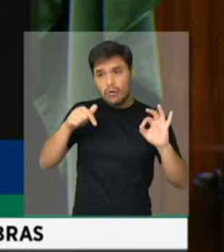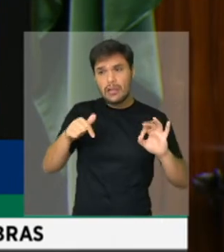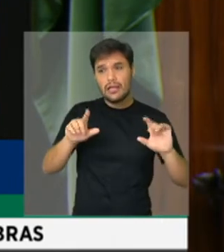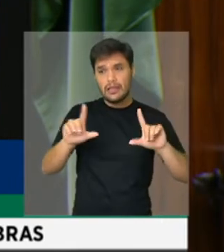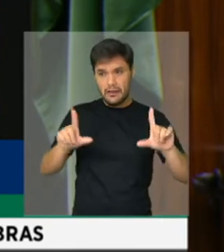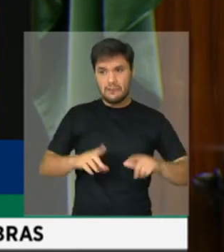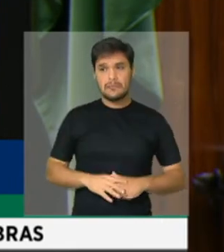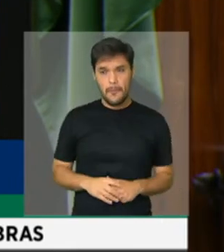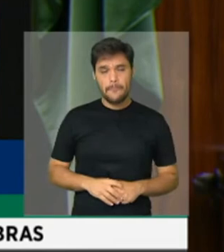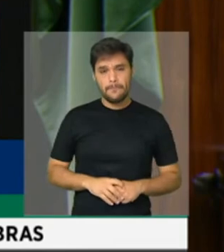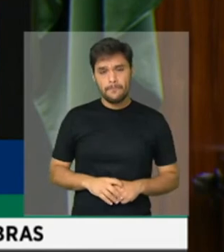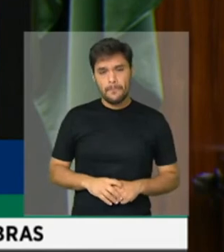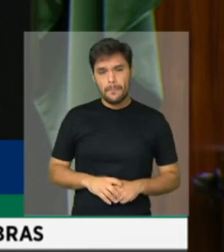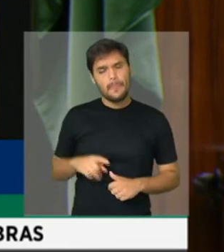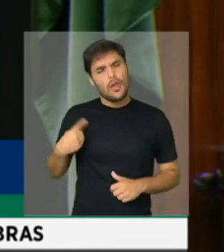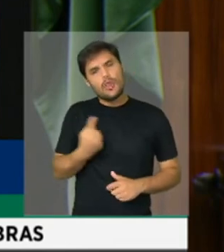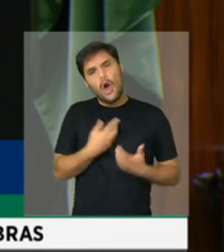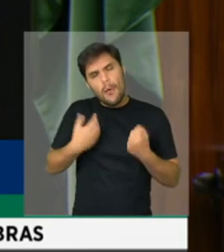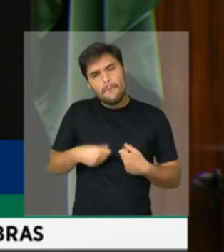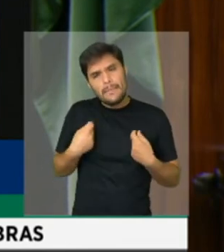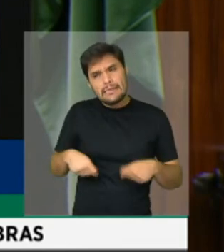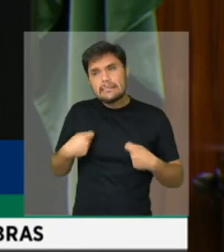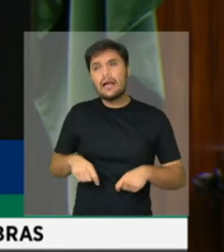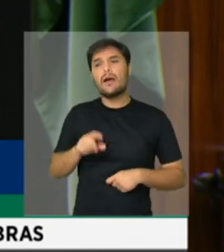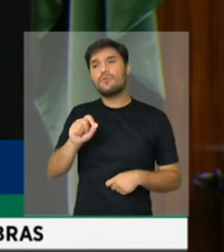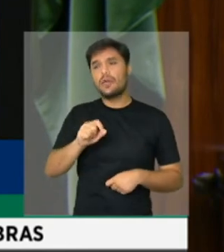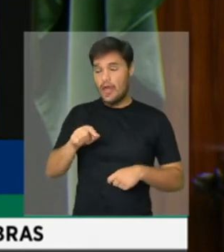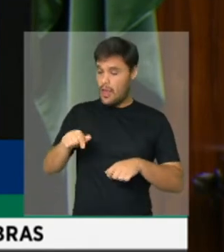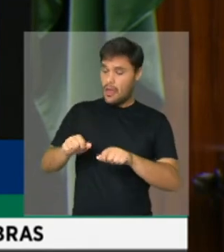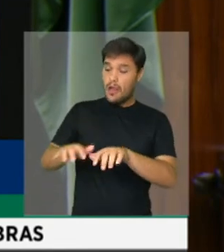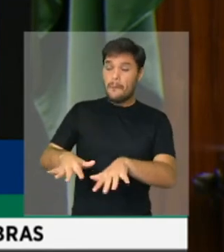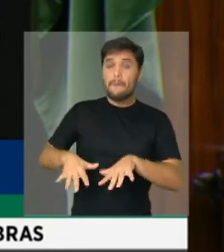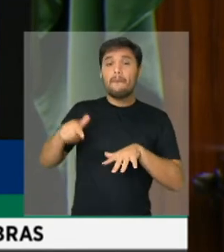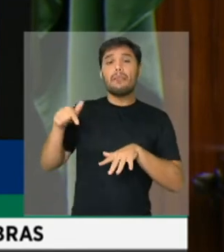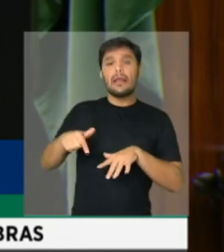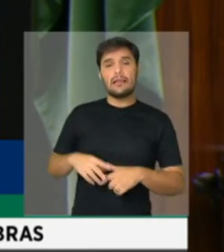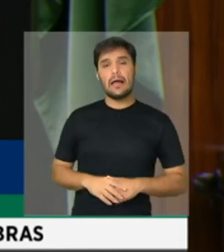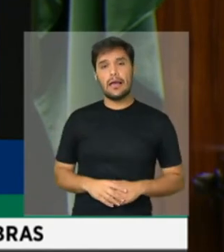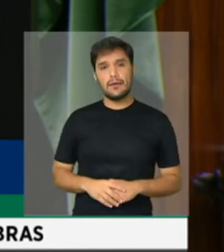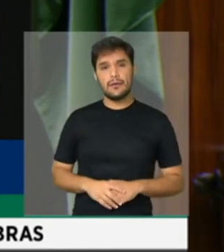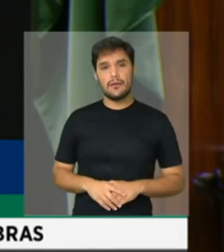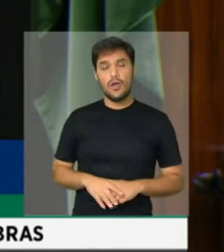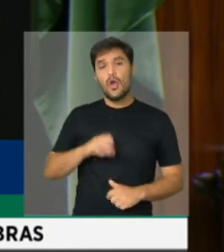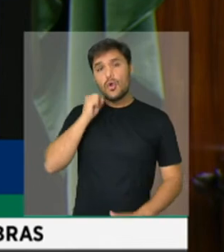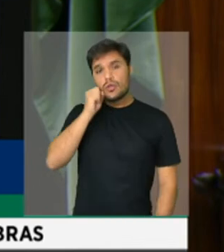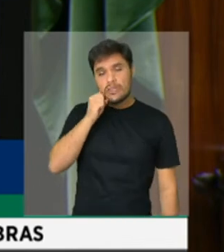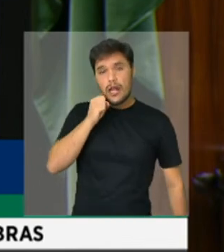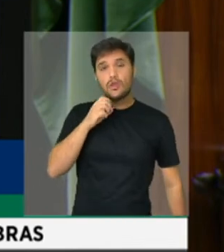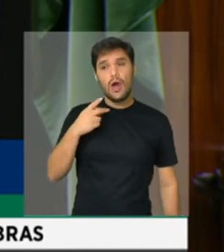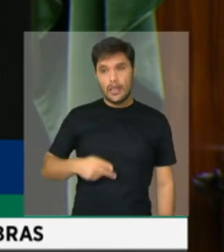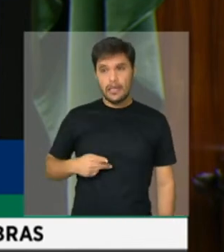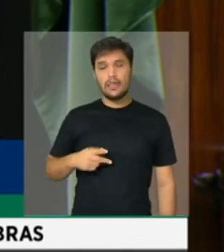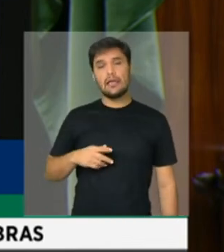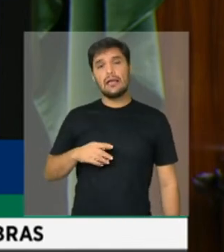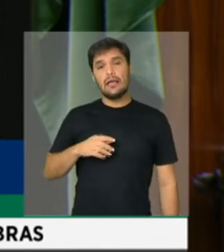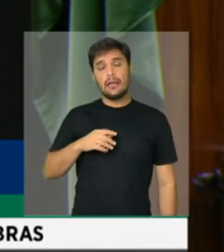PEQUENOS, LÁ DO COMÉRCIO, DO SUPERMERCADO, DOS BARES, DOS RESTAURANTES, DAS LOJAS MEU AMIGO E MINHA AMIGA VOCÊ QUE